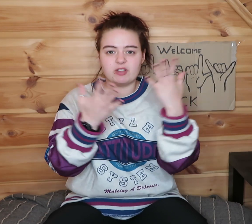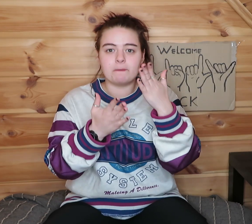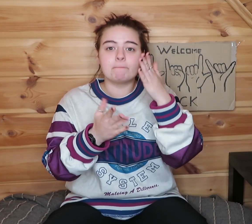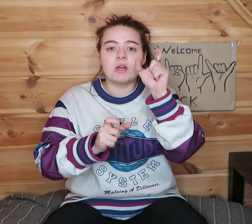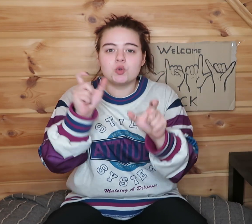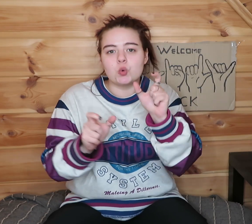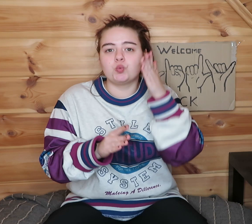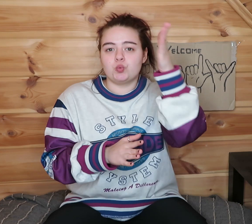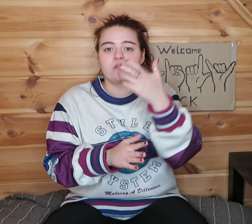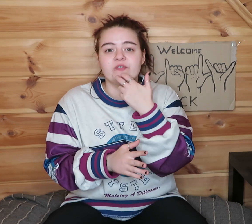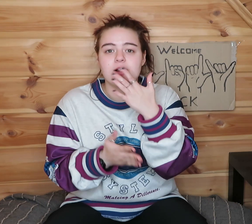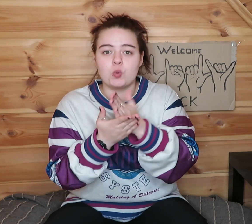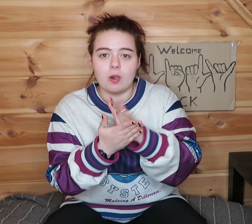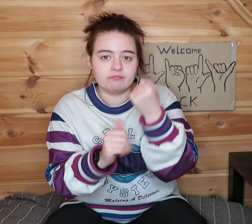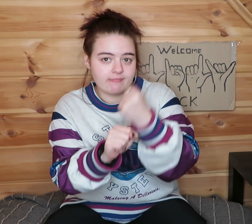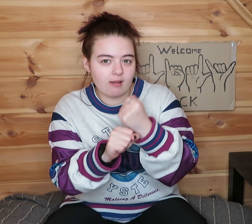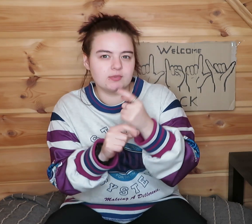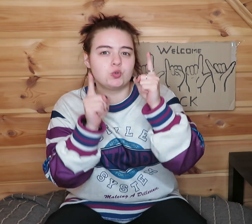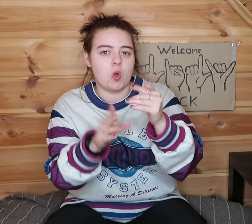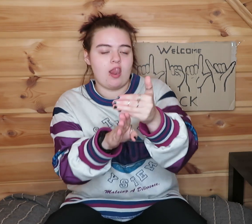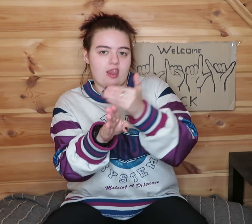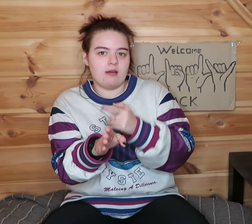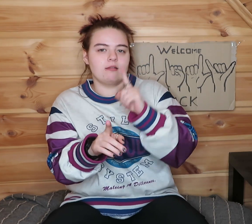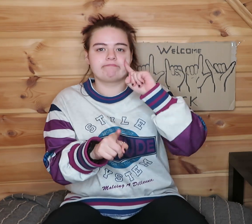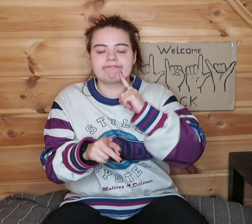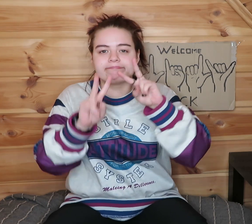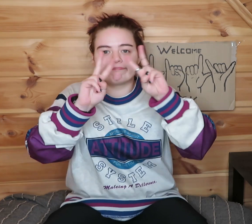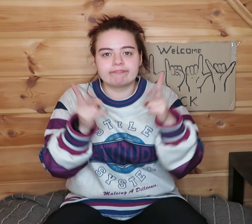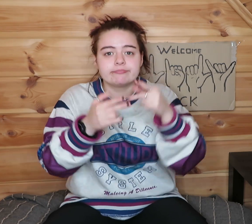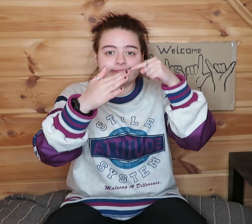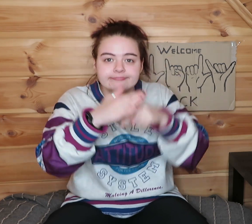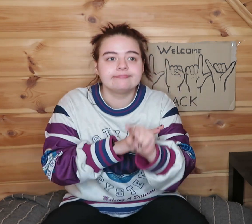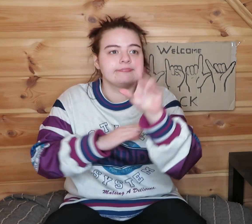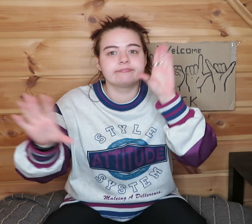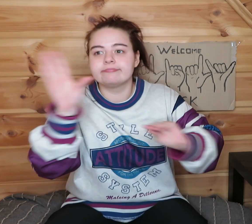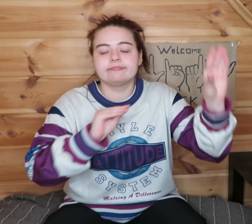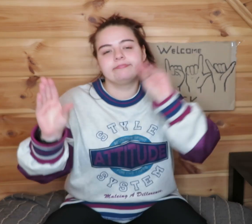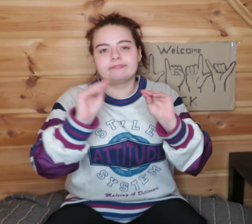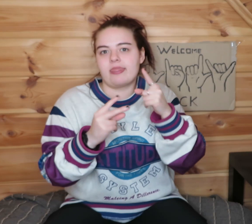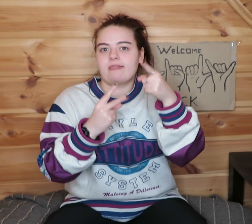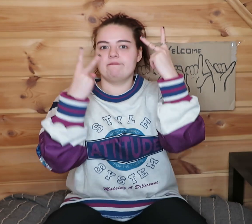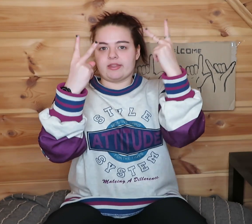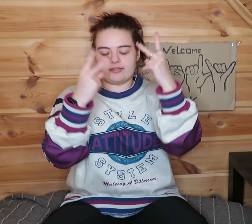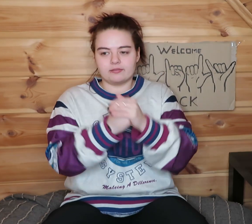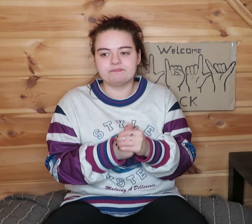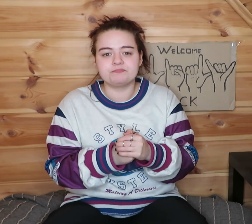dass DolmetscherInnen in Ausbildung davor in die gehörlosen Welt eintauchen und Erfahrungen sammeln. Das ist wichtig!